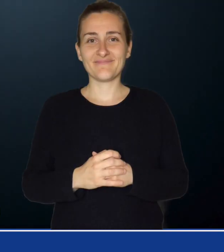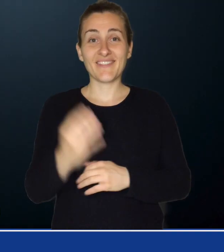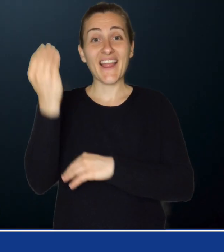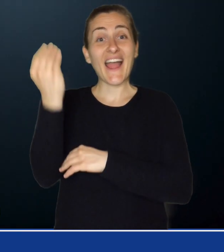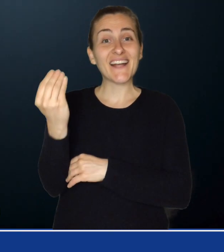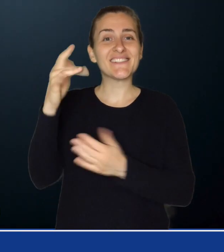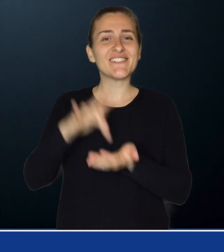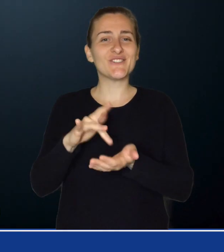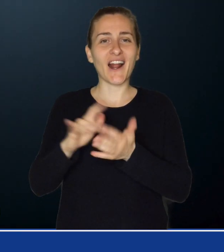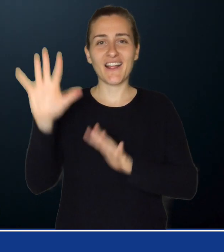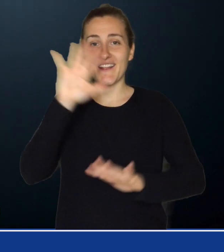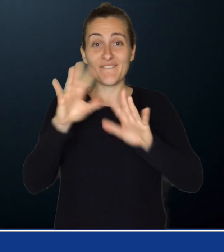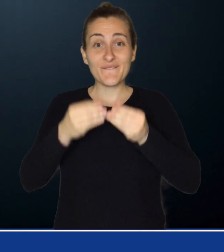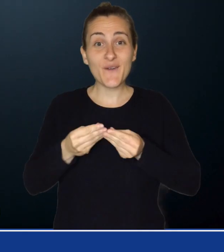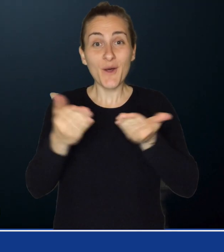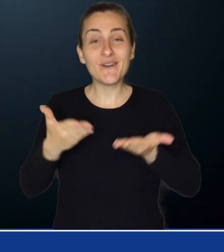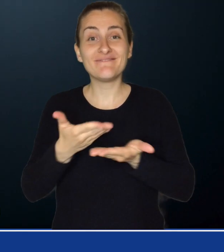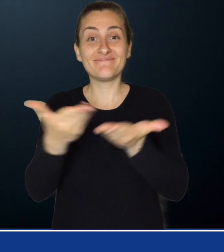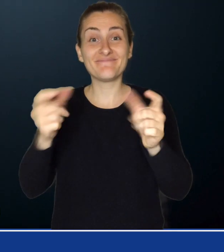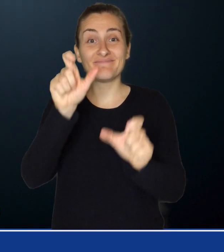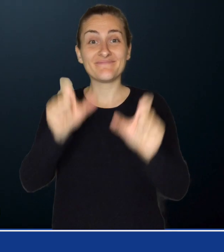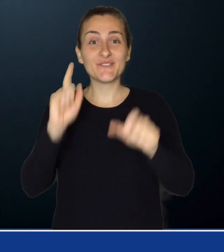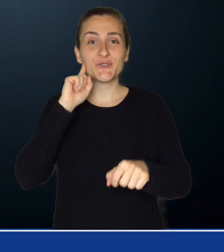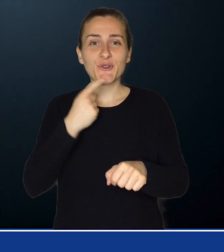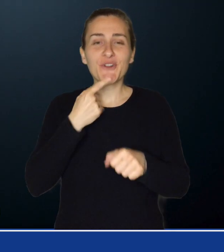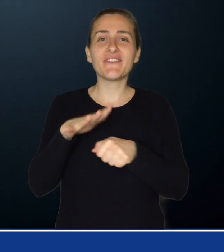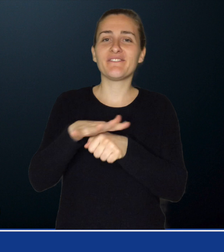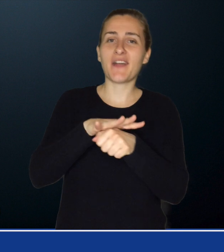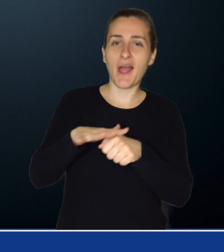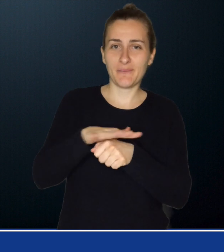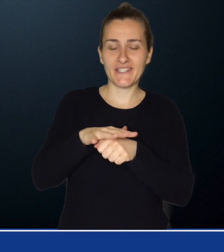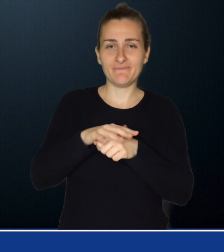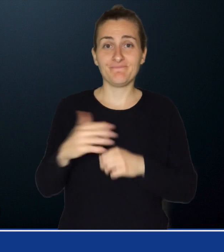La Sede Centrale ENS informa tutte le persone sorde e le loro famiglie